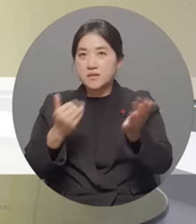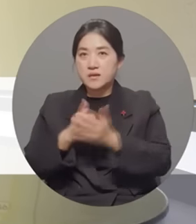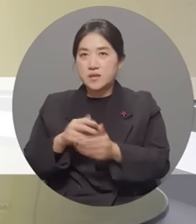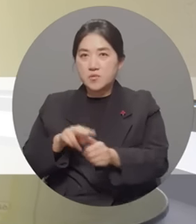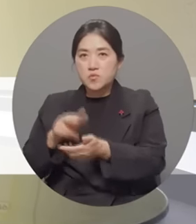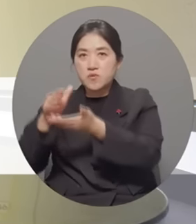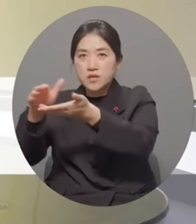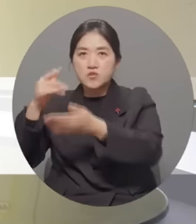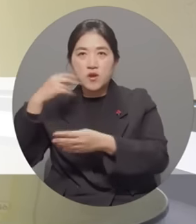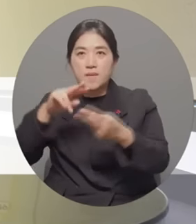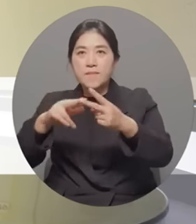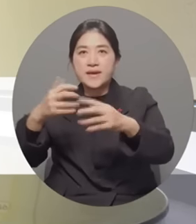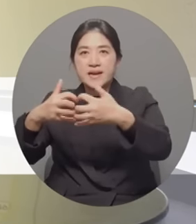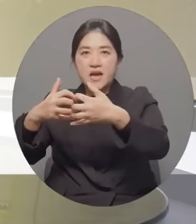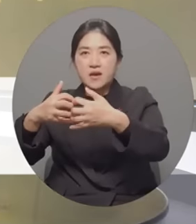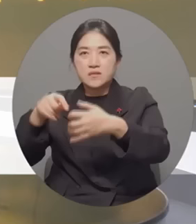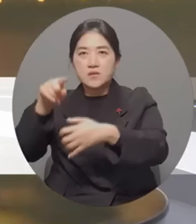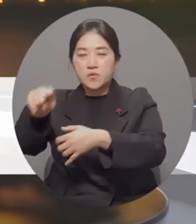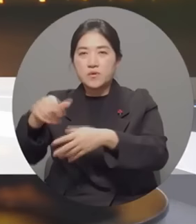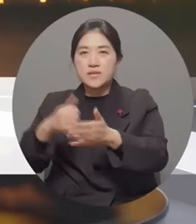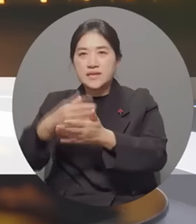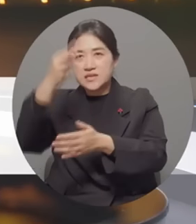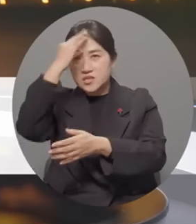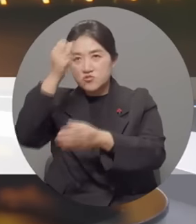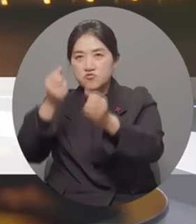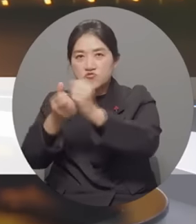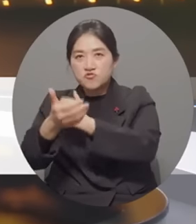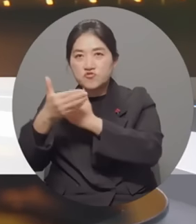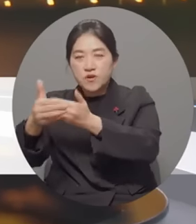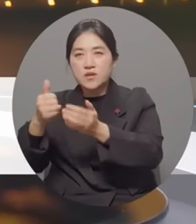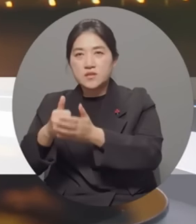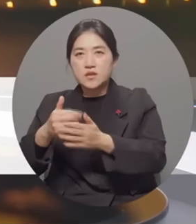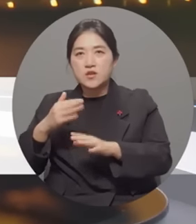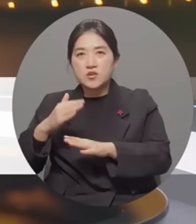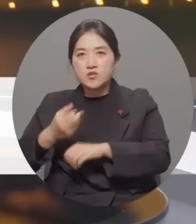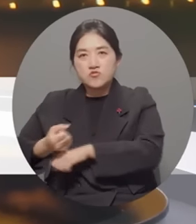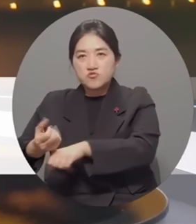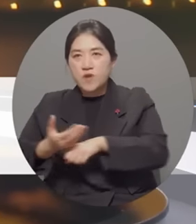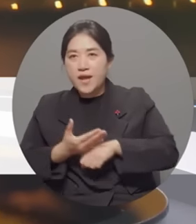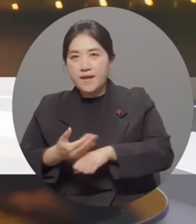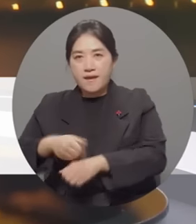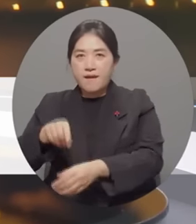이 사건 핵심 제보자가 중국의 반도체 장비업체 한 곳이 기술 유출 과정에서 중간